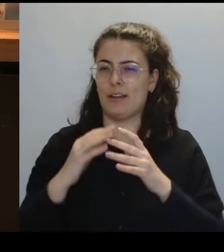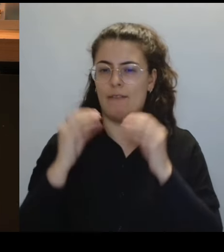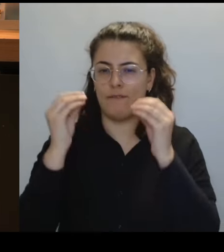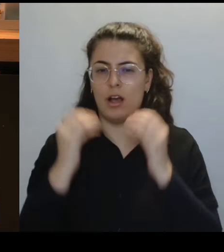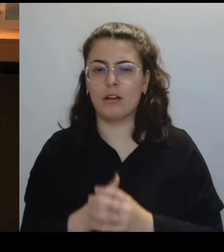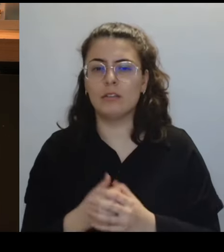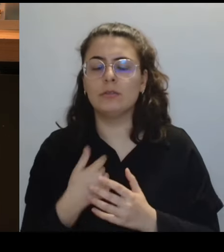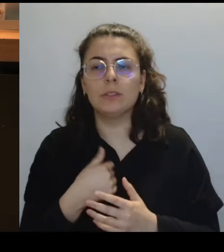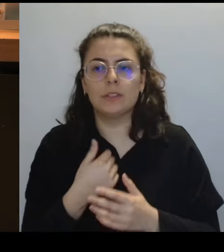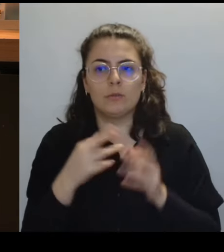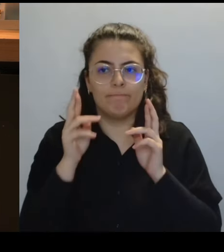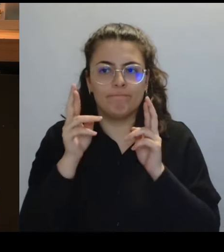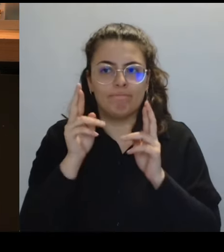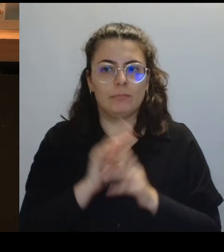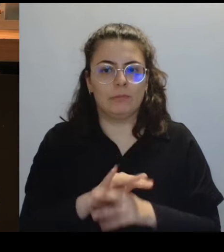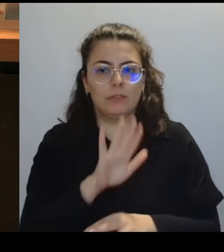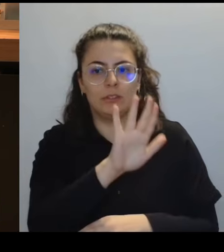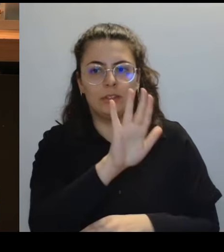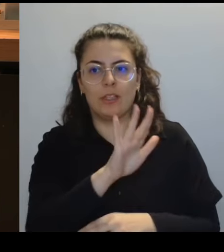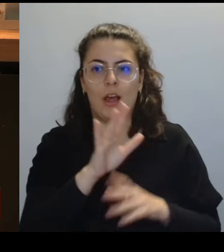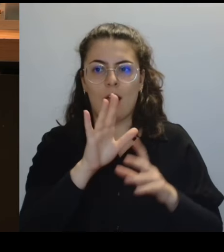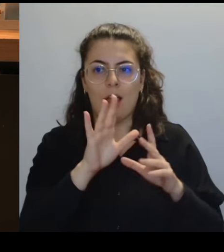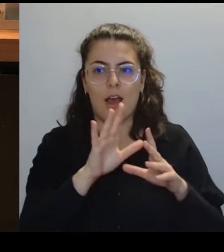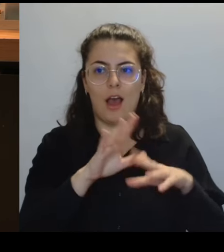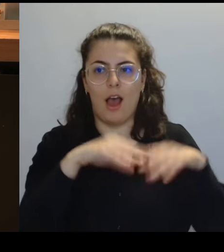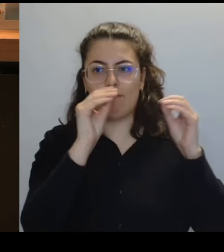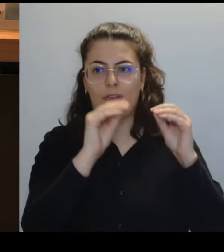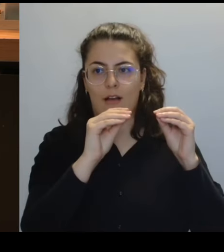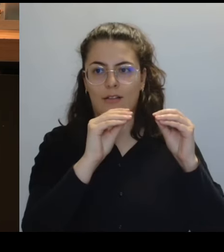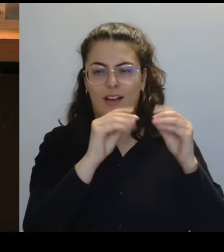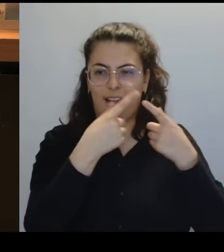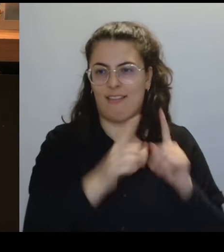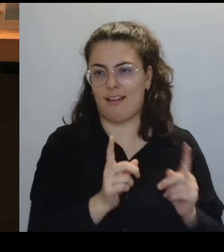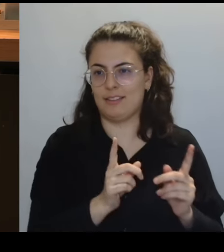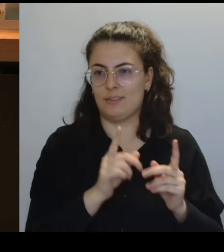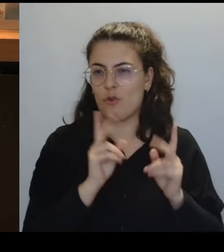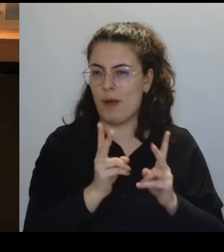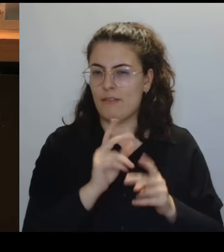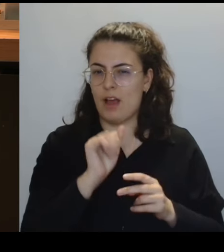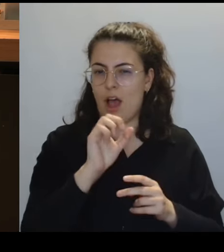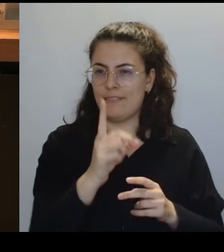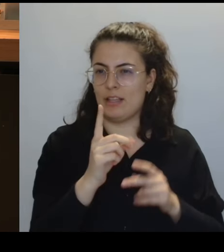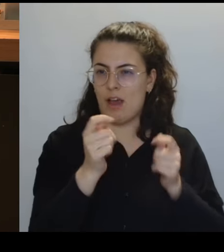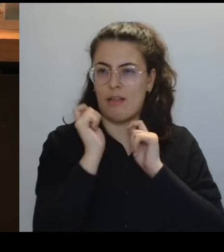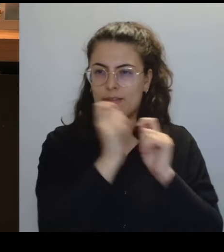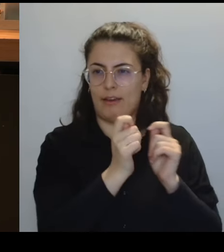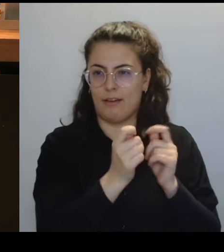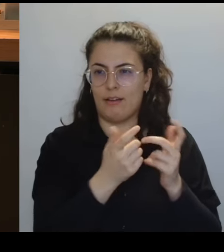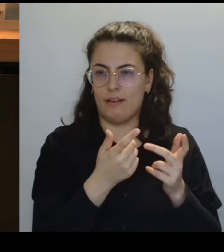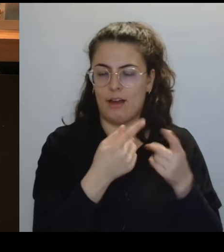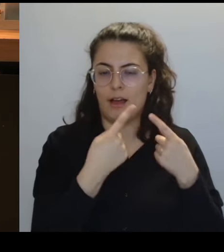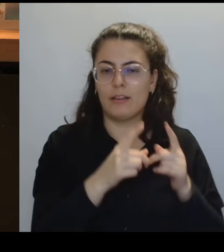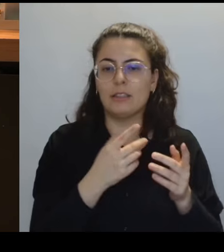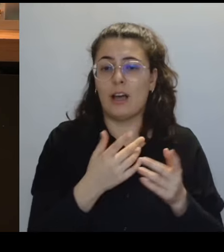beginnen, als Sie das sonst bei AfD-Anträgen tun. Und leider haben Sie es nicht getan, denn wir hatten jetzt in